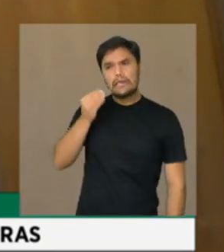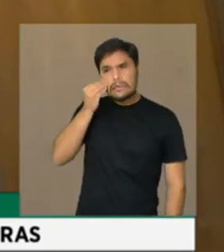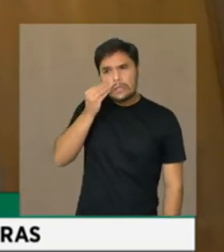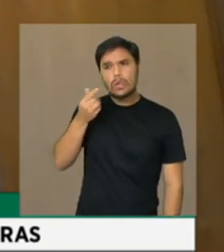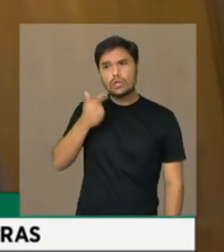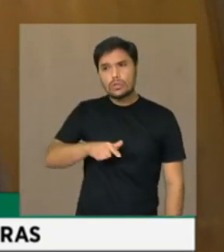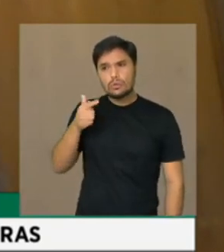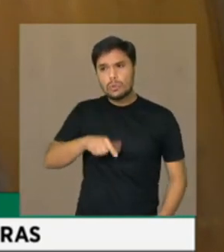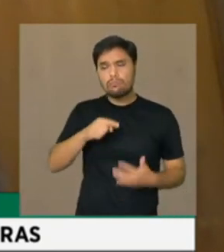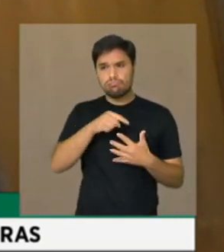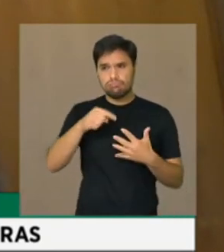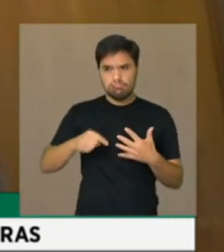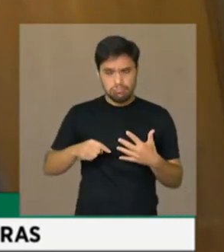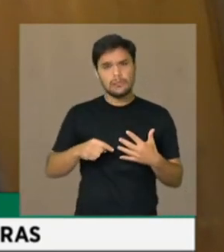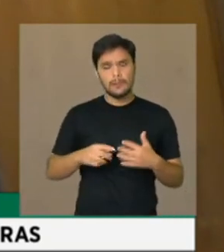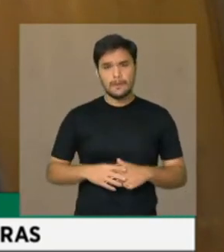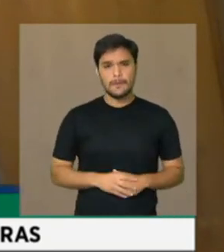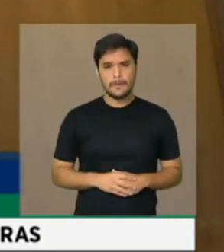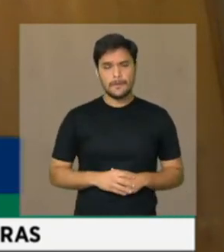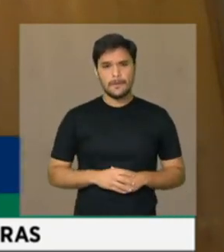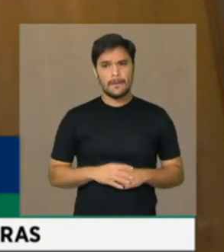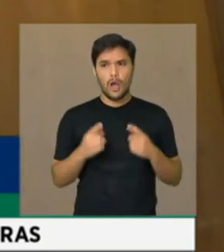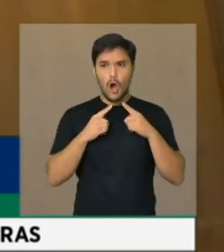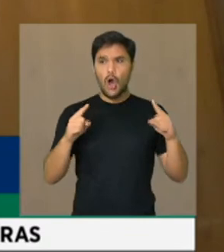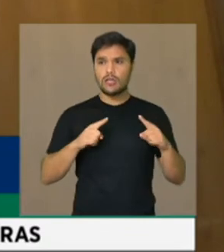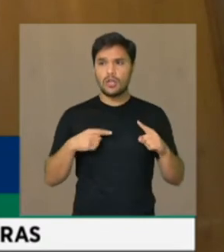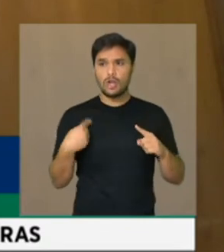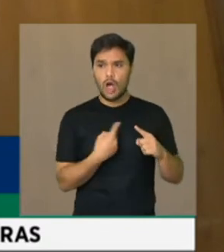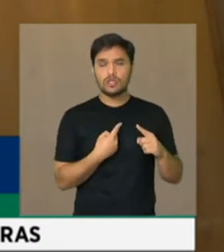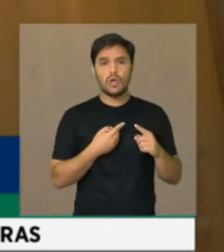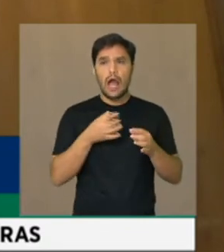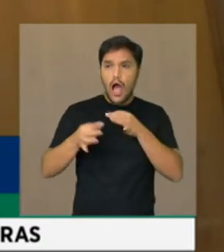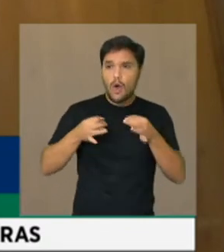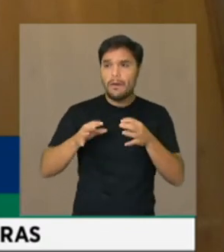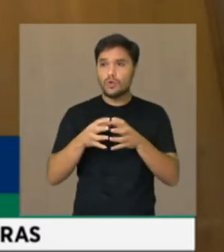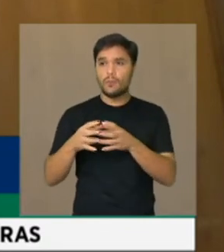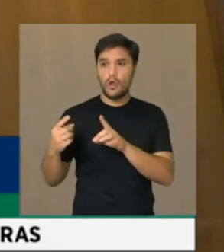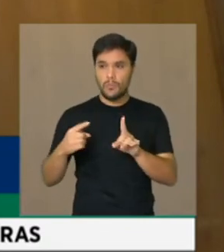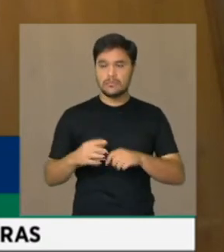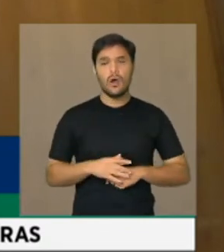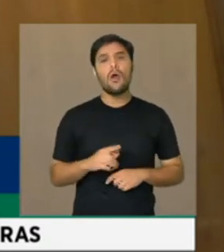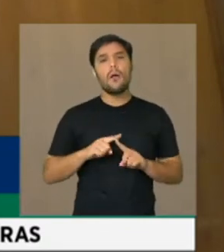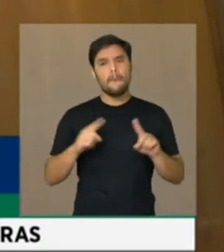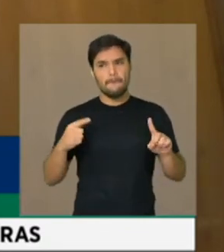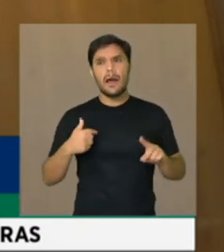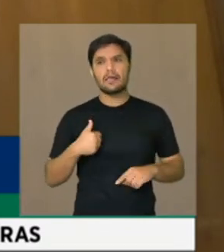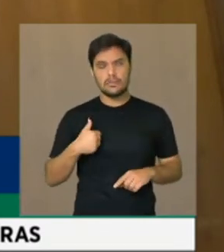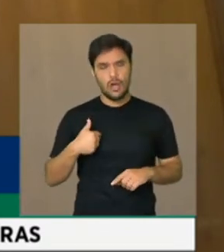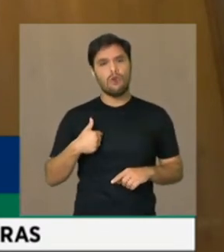ORIENTAR NÃO, EU ESTAVA FALANDO, NOVAMENTE REFORÇAR ESSA QUESTÃO. -- [DEPUTADO]: POIS NÃO, DESCULPE. -- [DEPUTADA]: NA